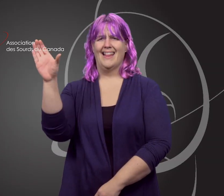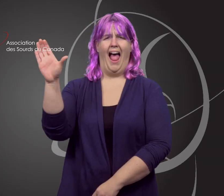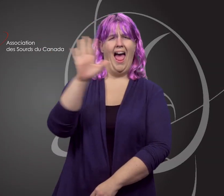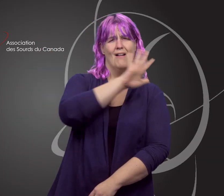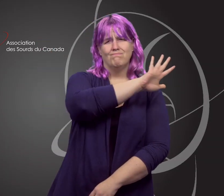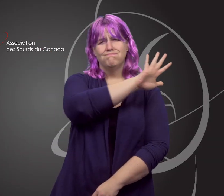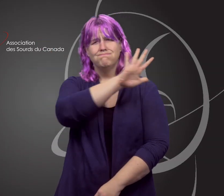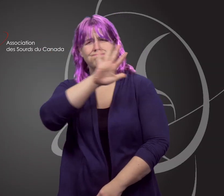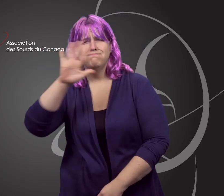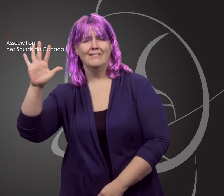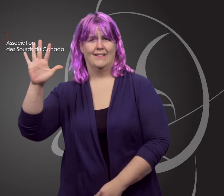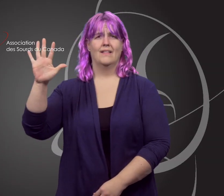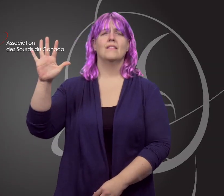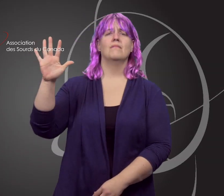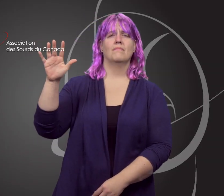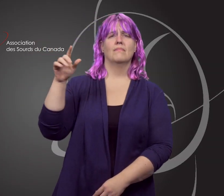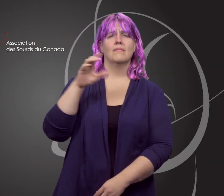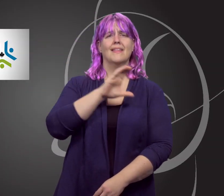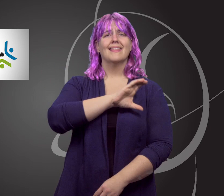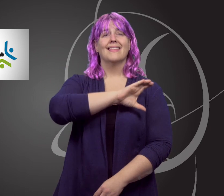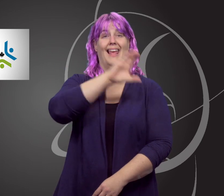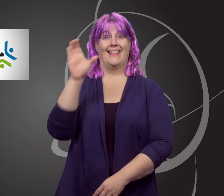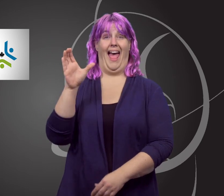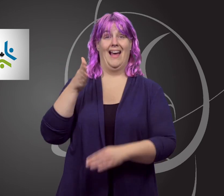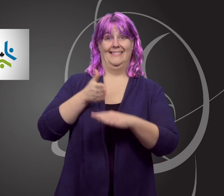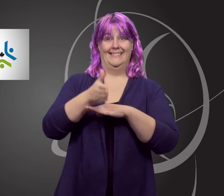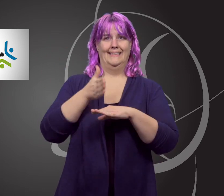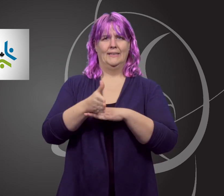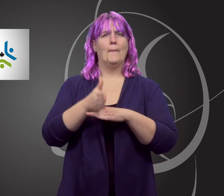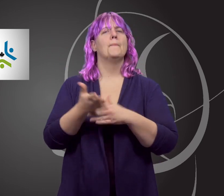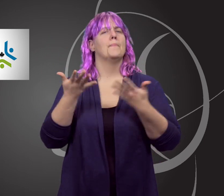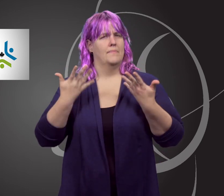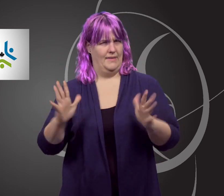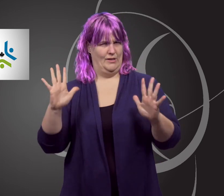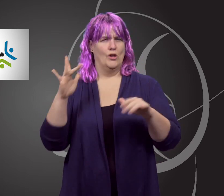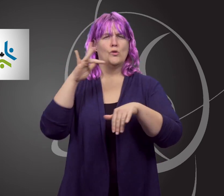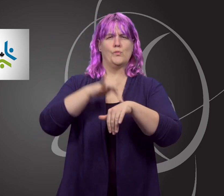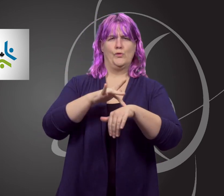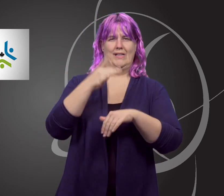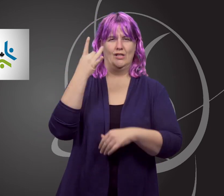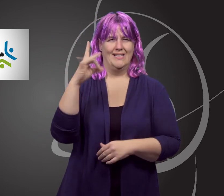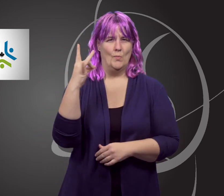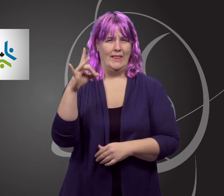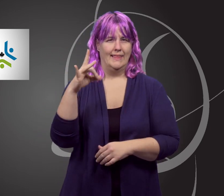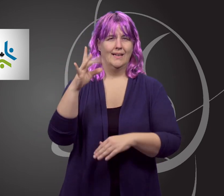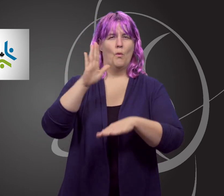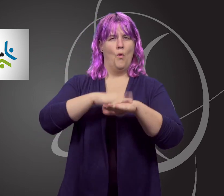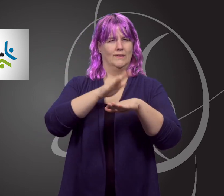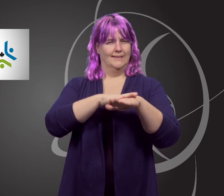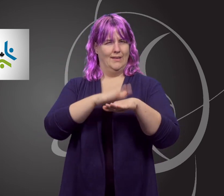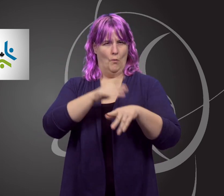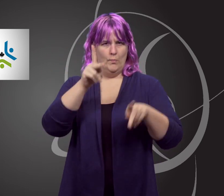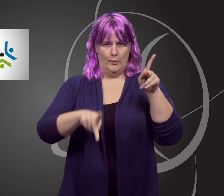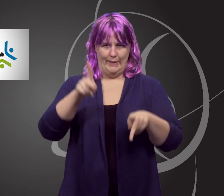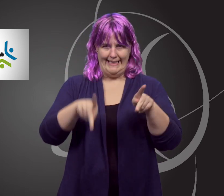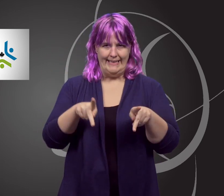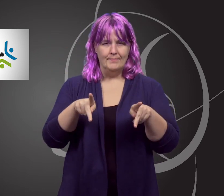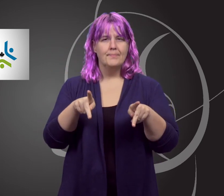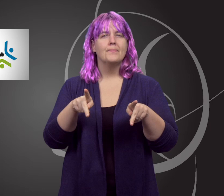À travers le Canada, Canada Accessible a tenu 18 consultations publiques,